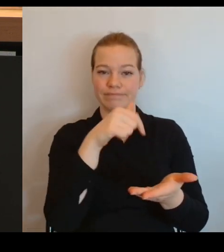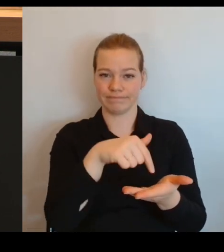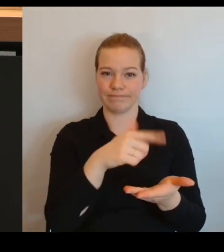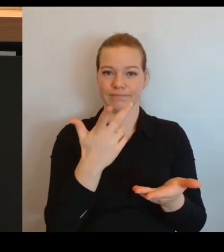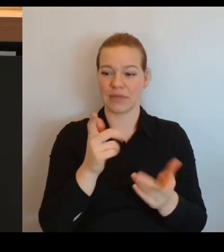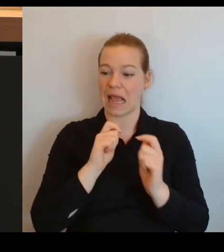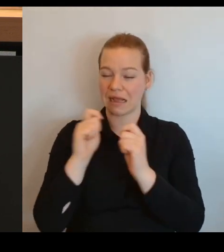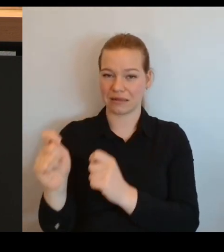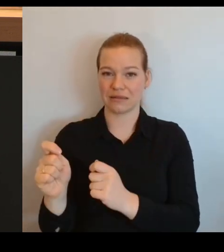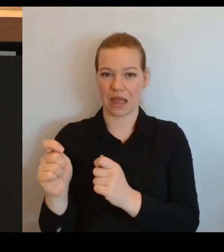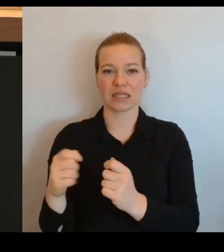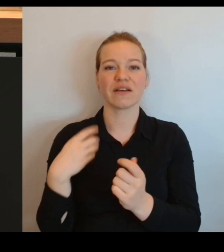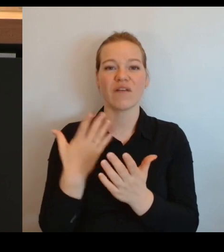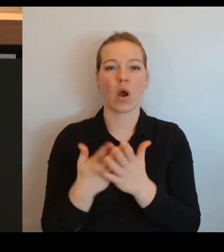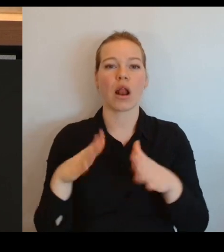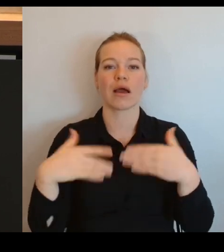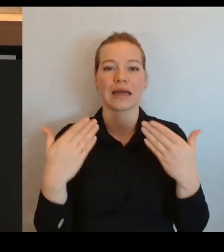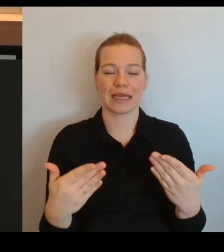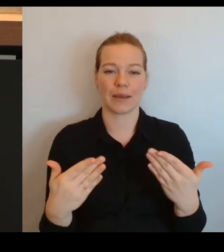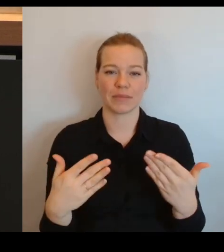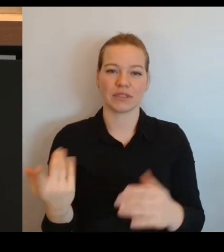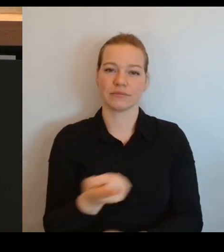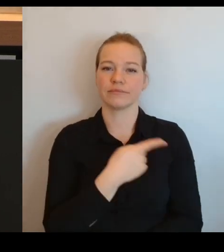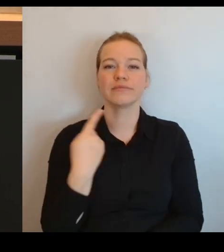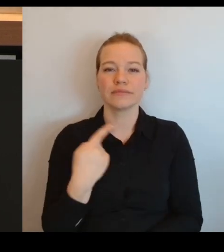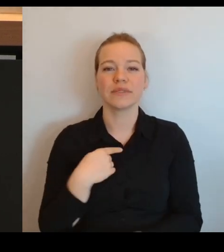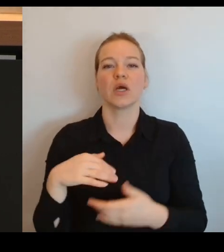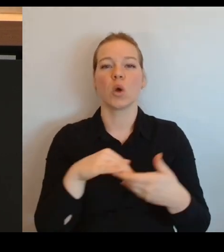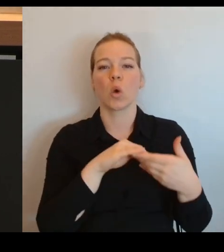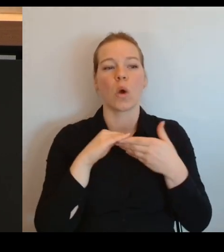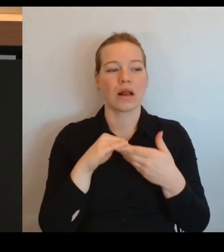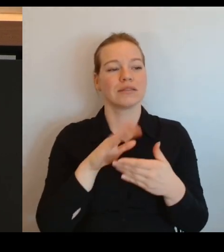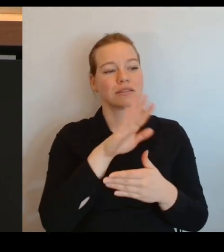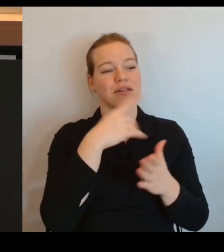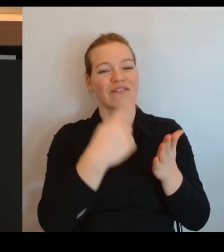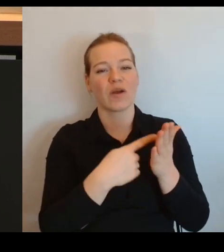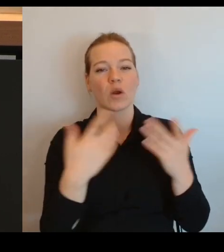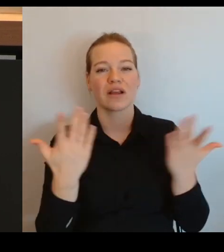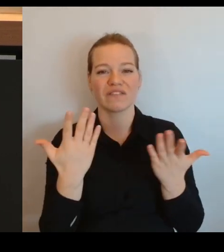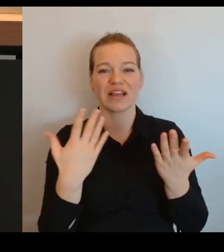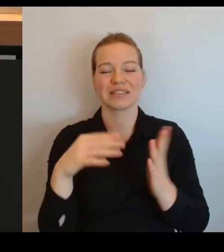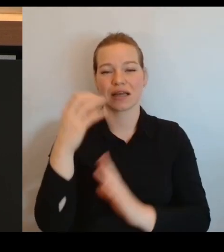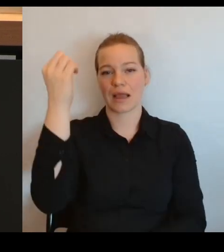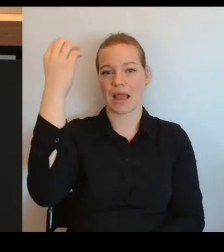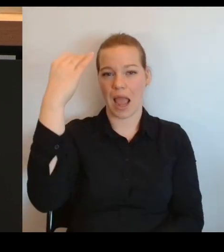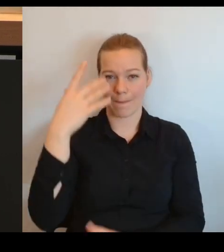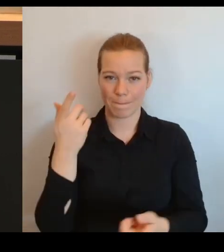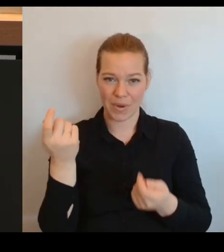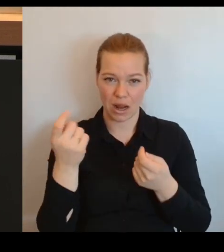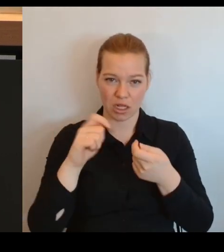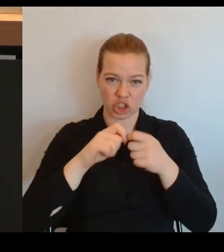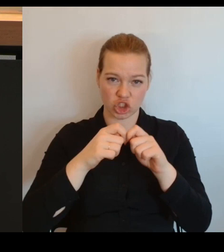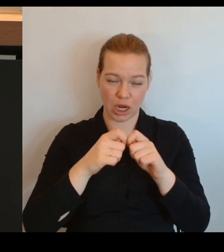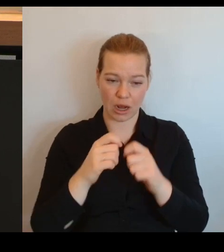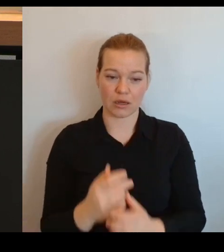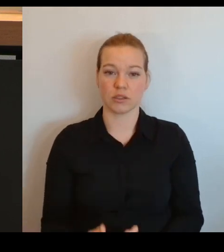Schaltung der Lichtsignalanlagen. Und übrigens Wir ordnen, und zwar rechtssicher, wo es Sonderfahrstreifen an die Bus Sonder